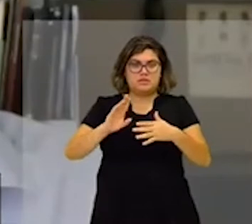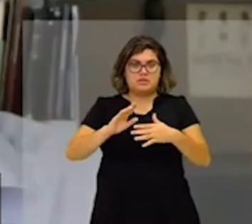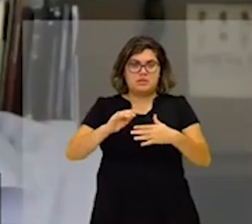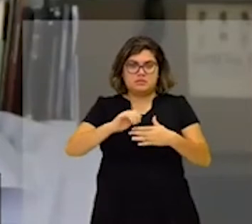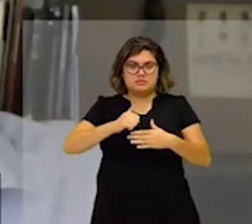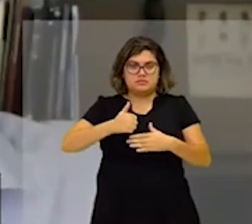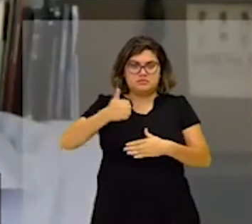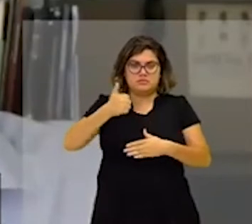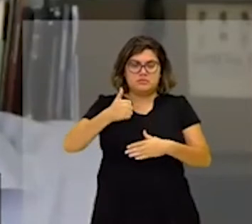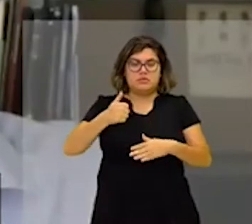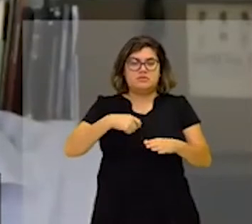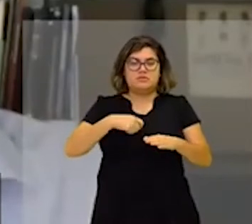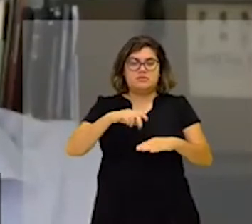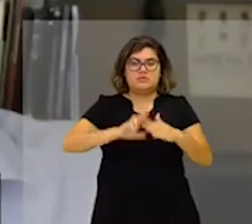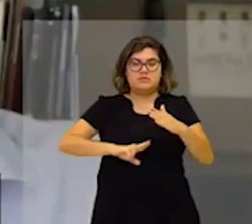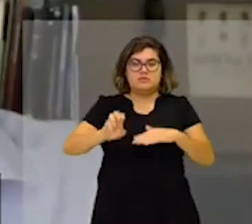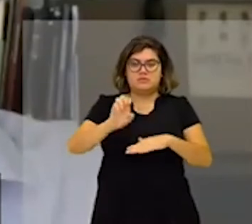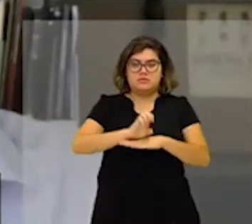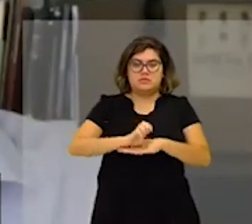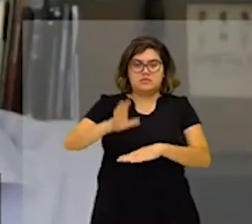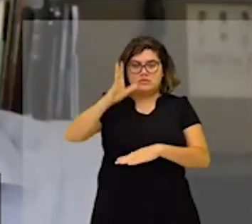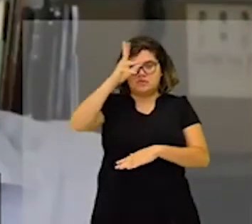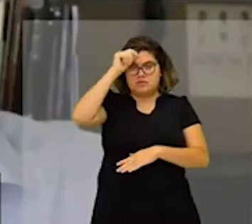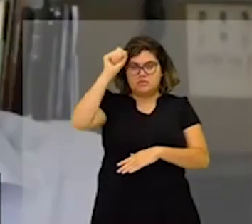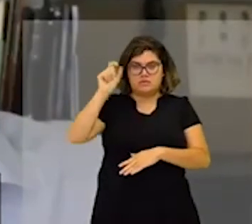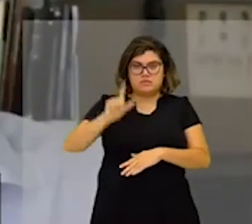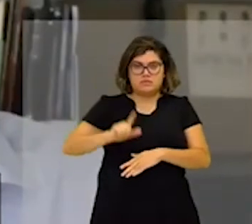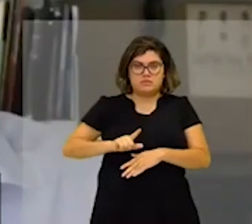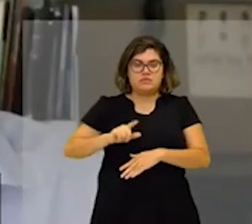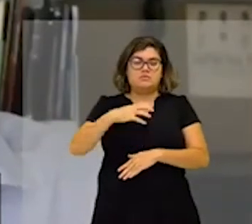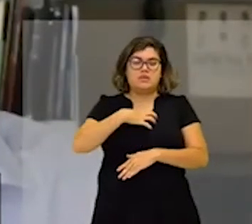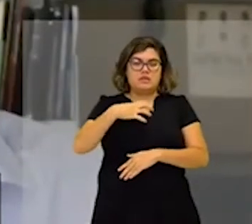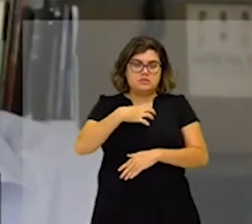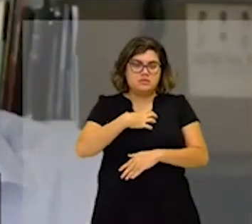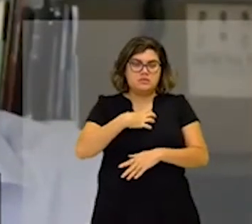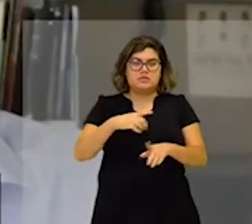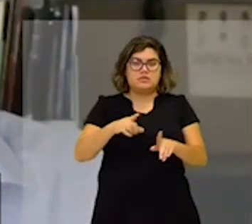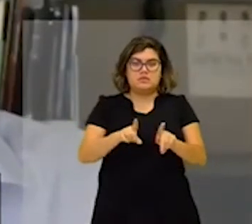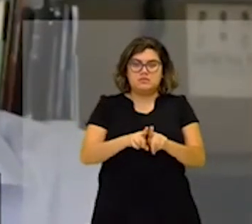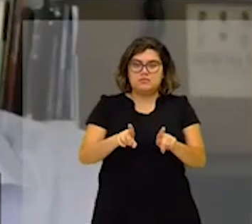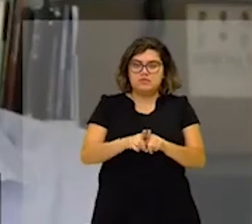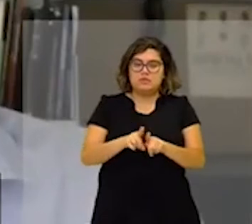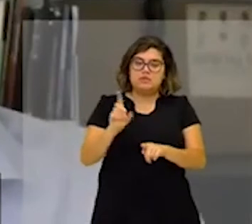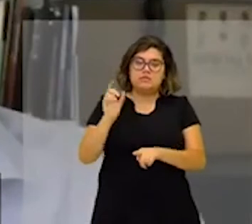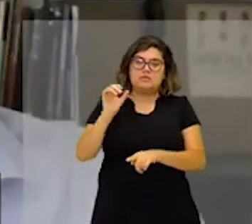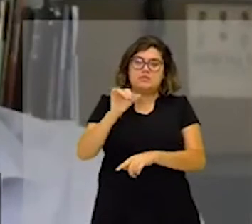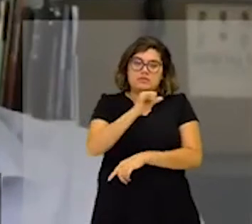Grosso do Sul Estadual da Bahia estadual do Rio de Janeiro e também ao ano e a primeira Federal a